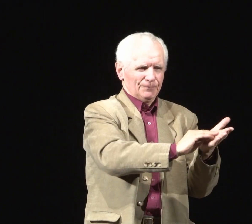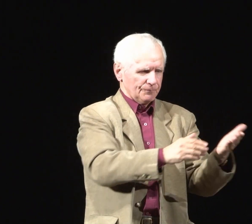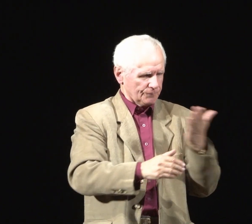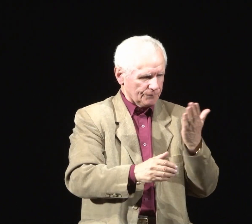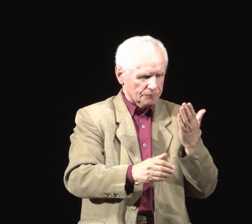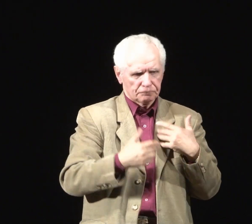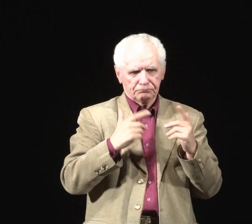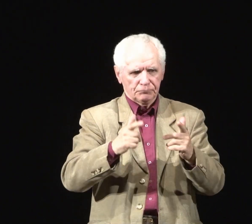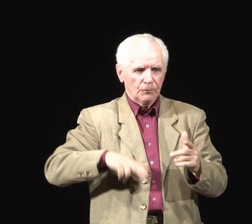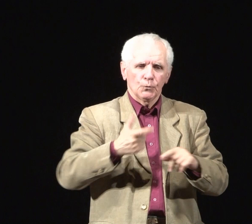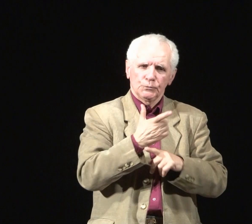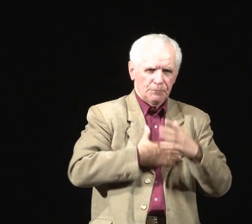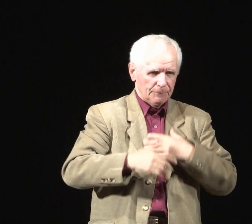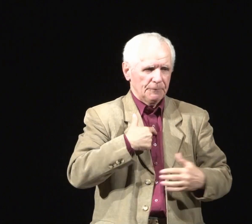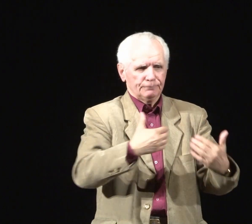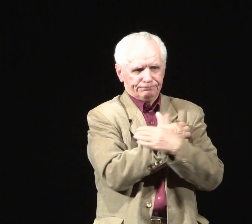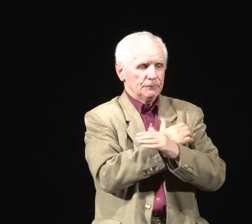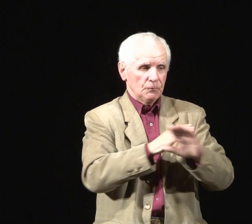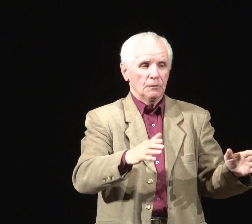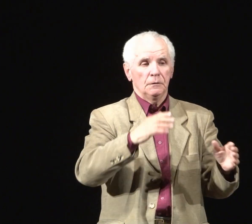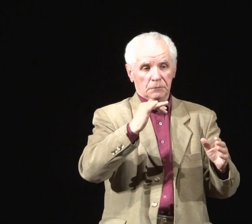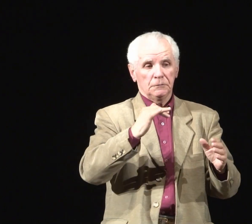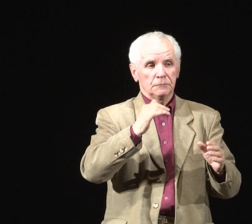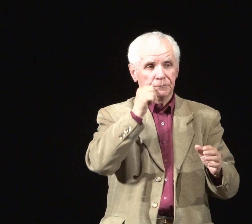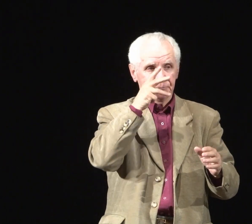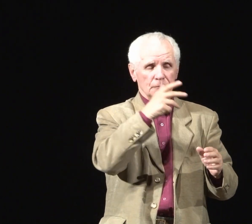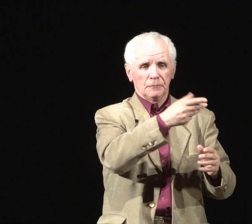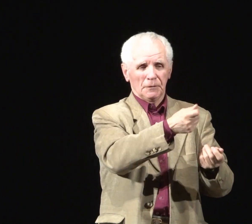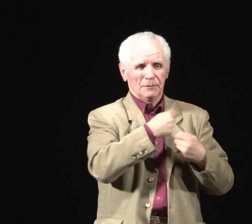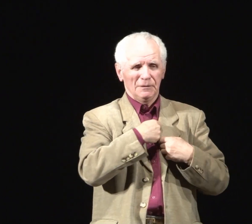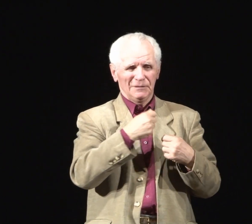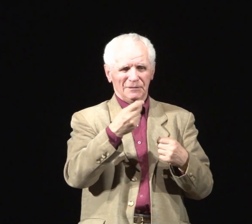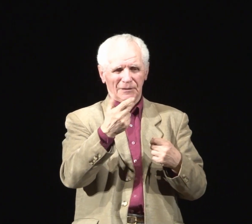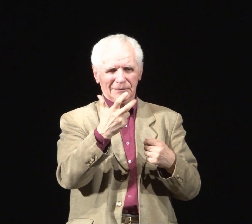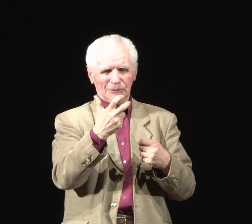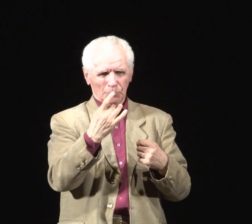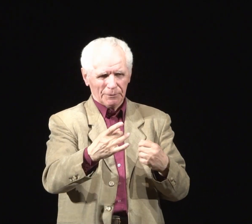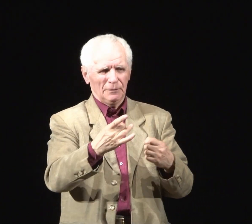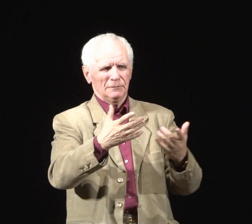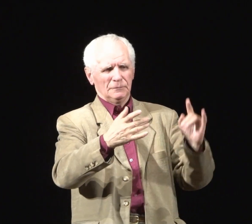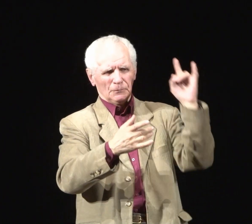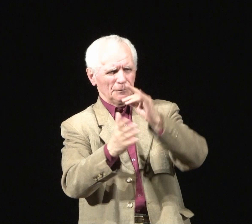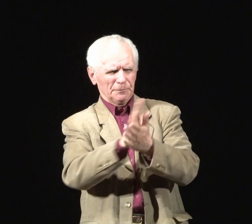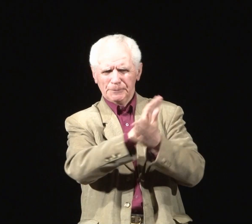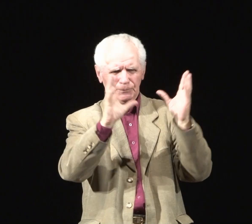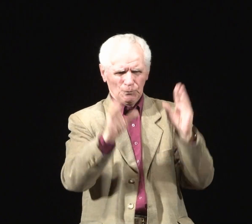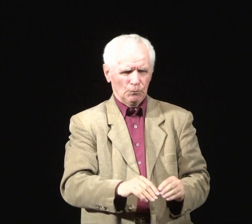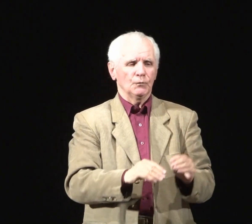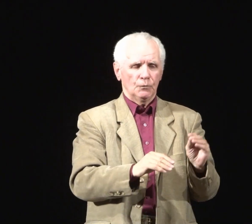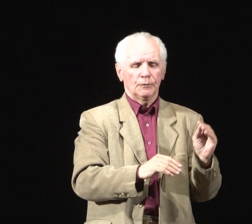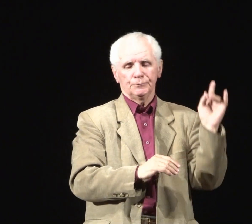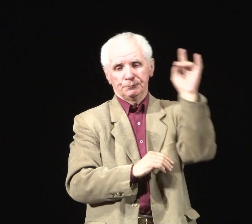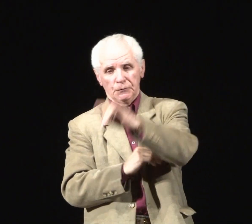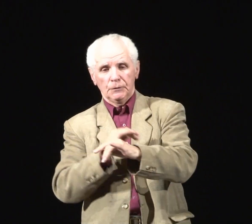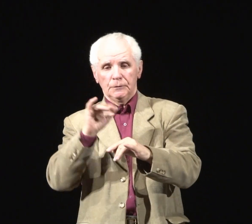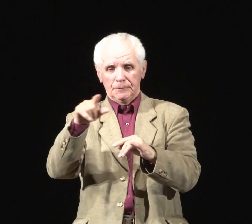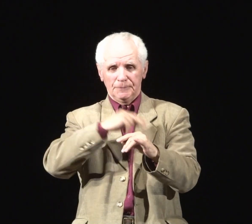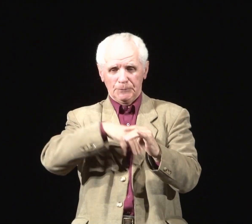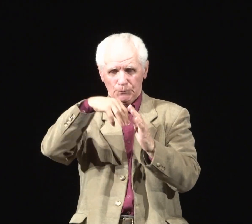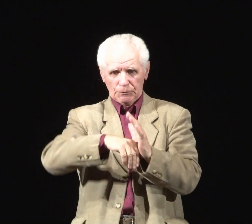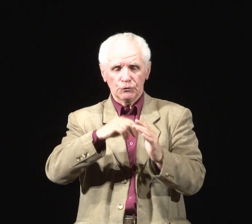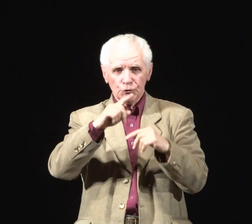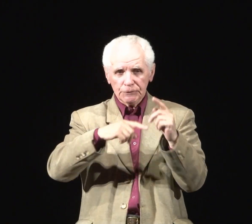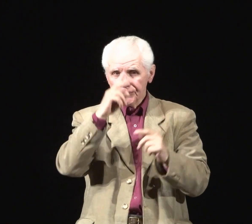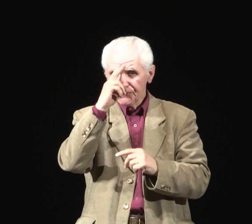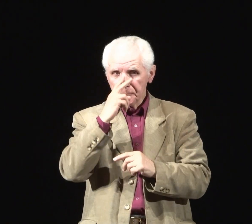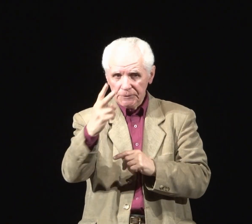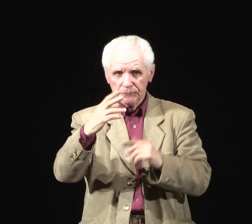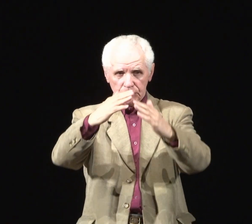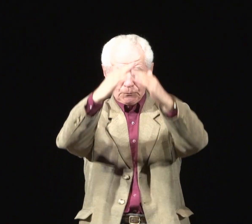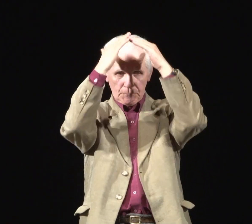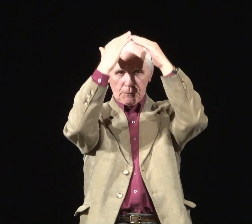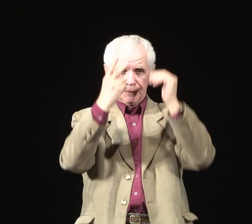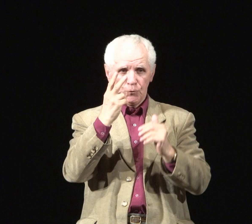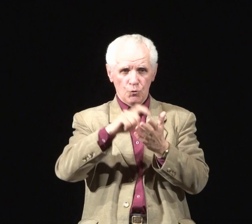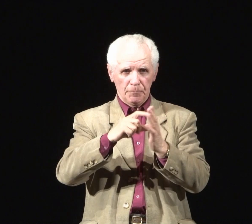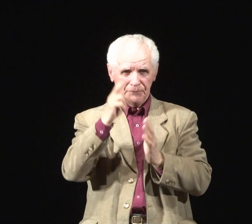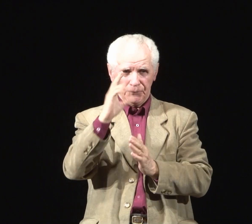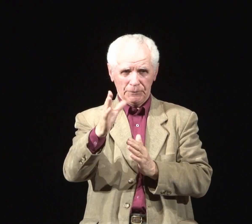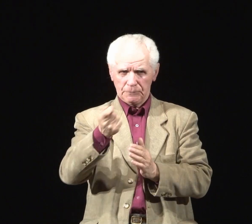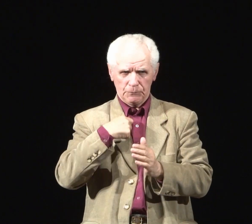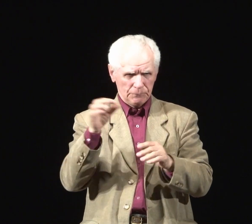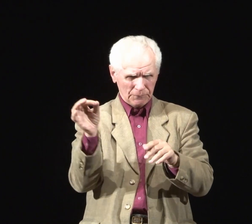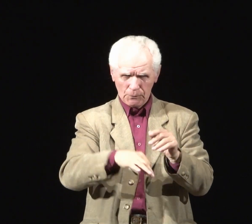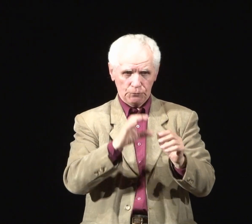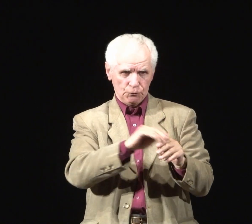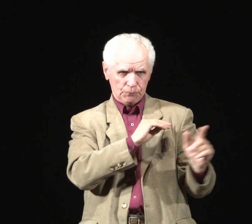Было очень приятно. Через несколько дней мне дали 300 рублей, перелет был бесплатным, через 2 месяца мне дали 2-хкомнатную квартиру